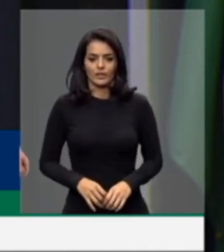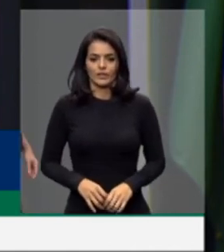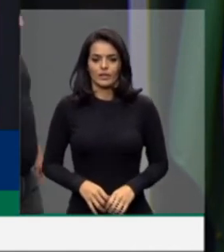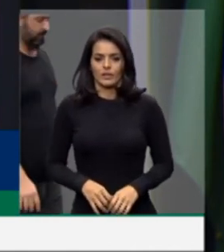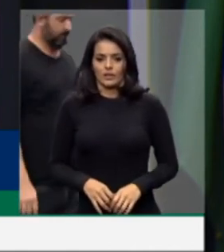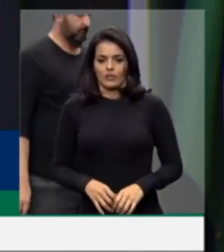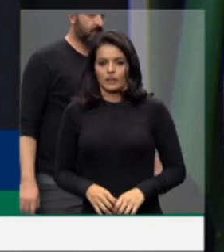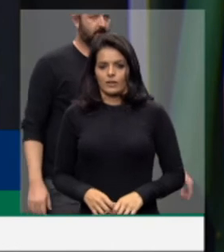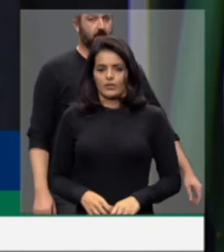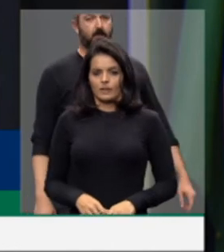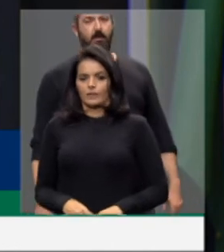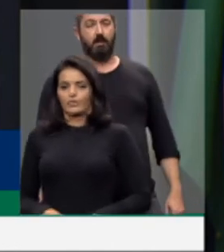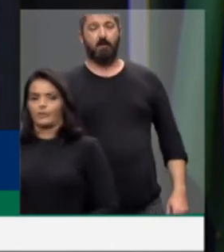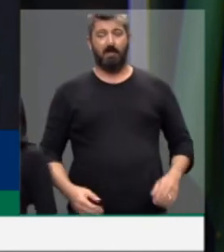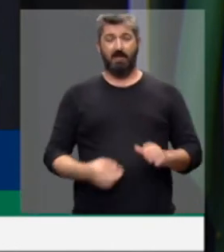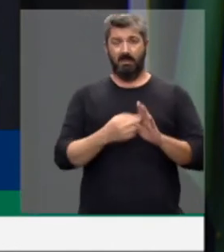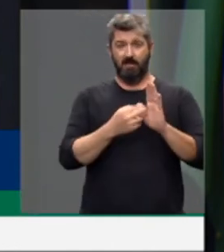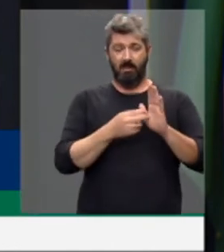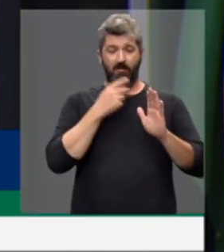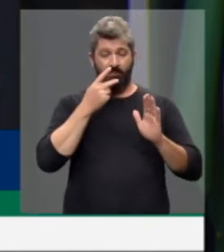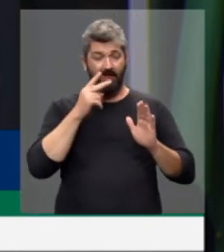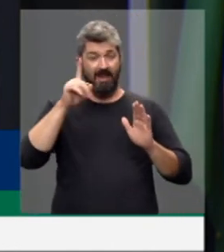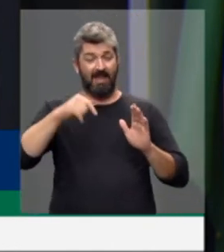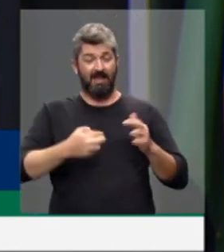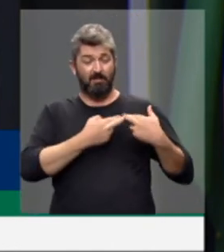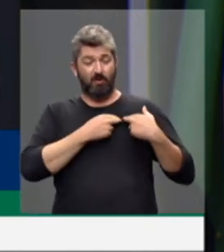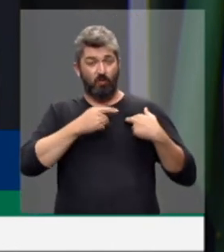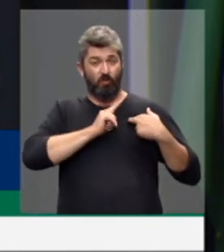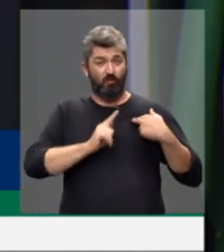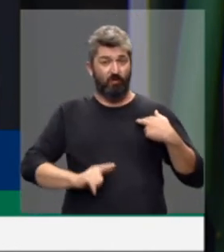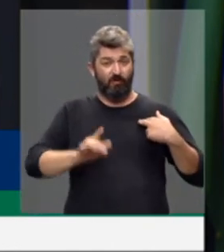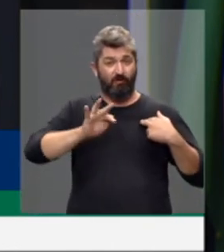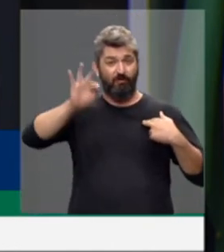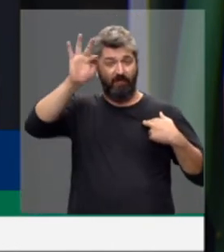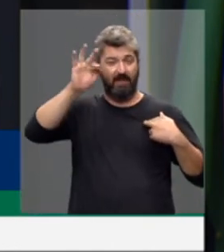NECESSIDADE DO DISPOSTO NO INCISO 23, ARTIGO 21 DA CONSTITUIÇÃO FEDERAL, ESTE